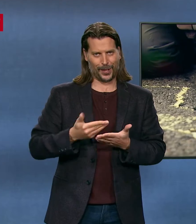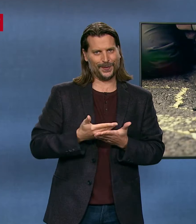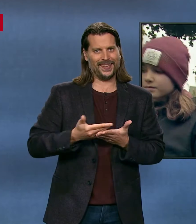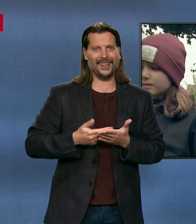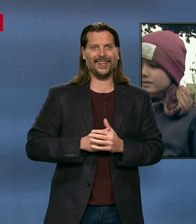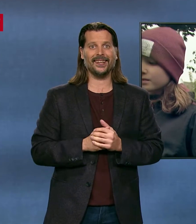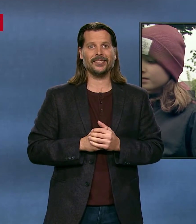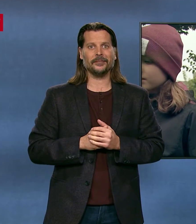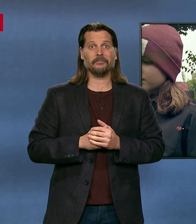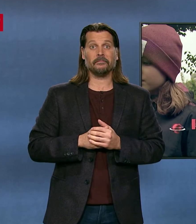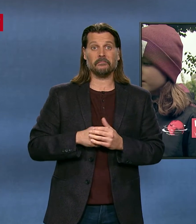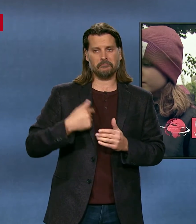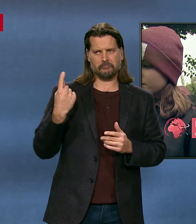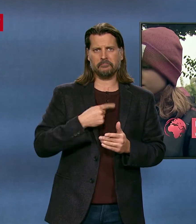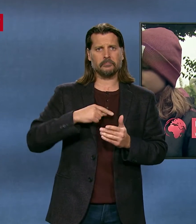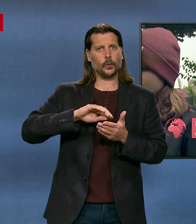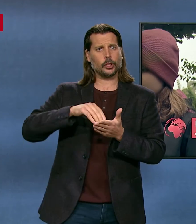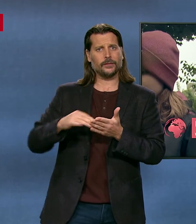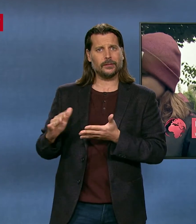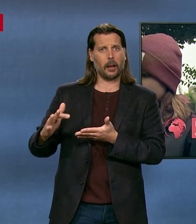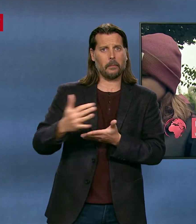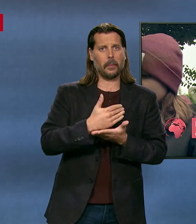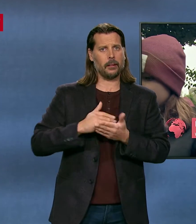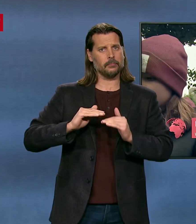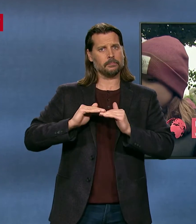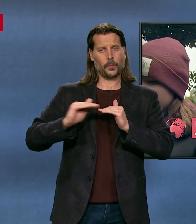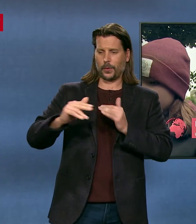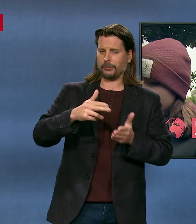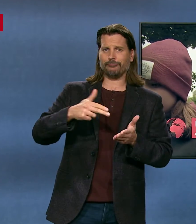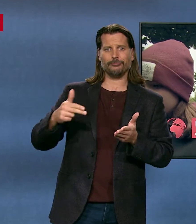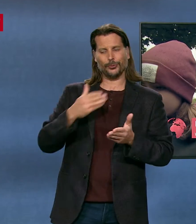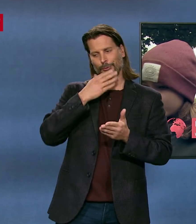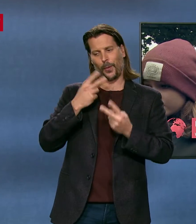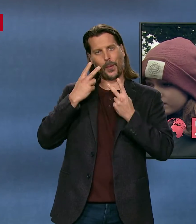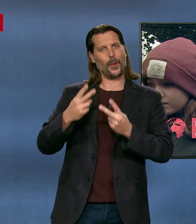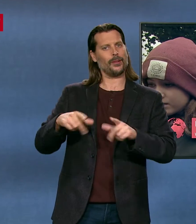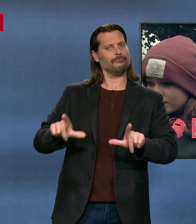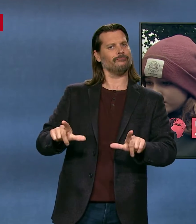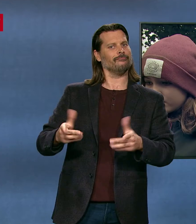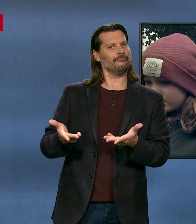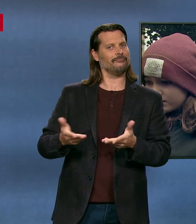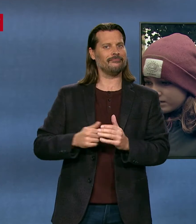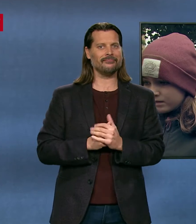Wir sammeln Unterschriften und bemalen den Boden, damit er schöner aussieht.